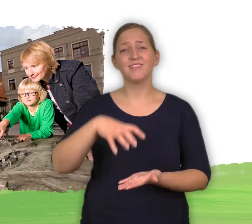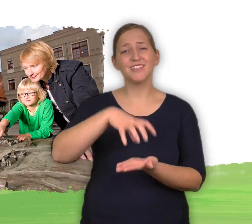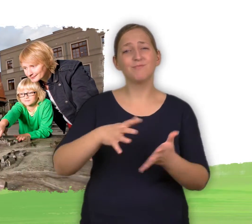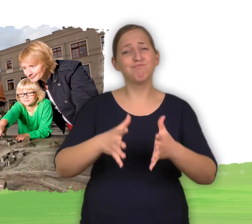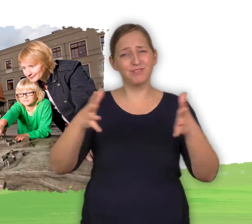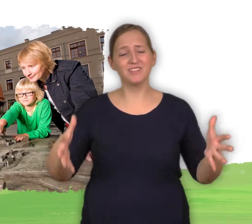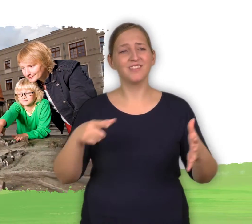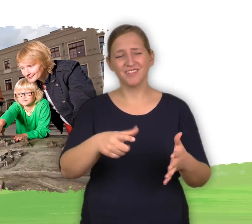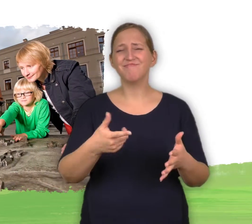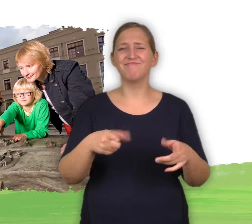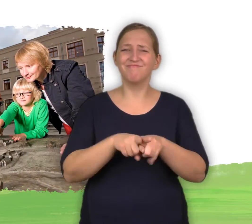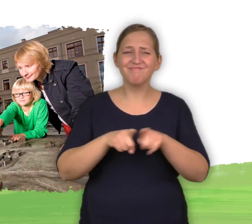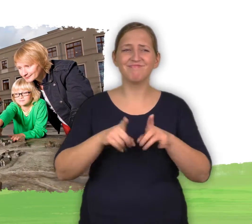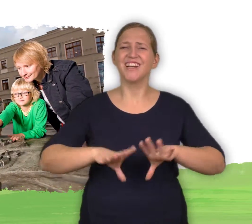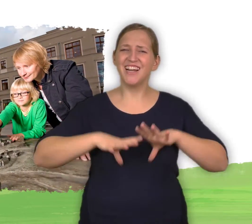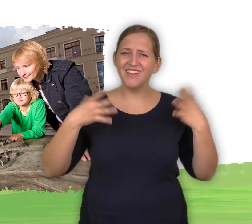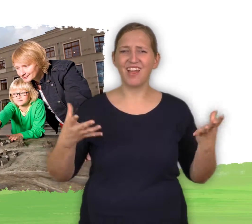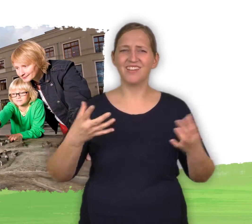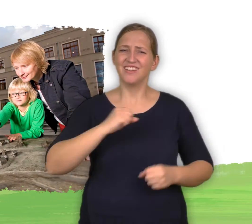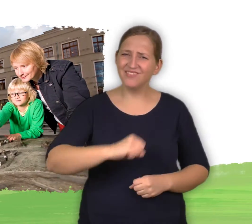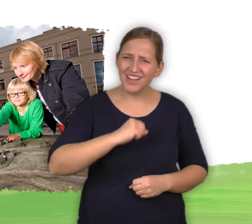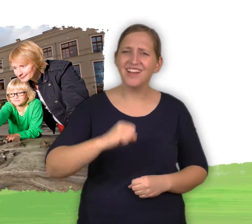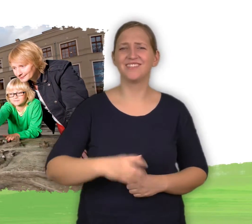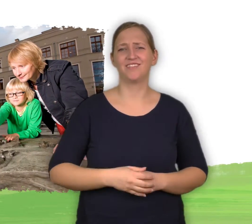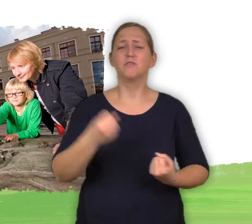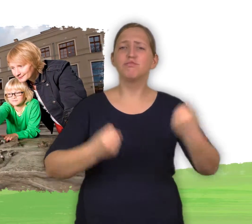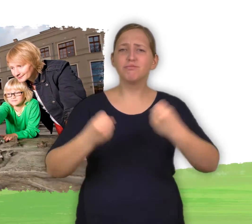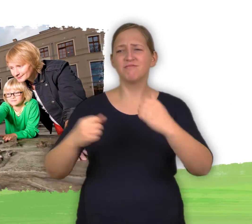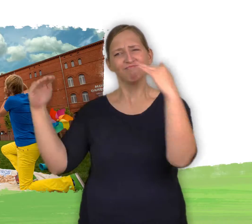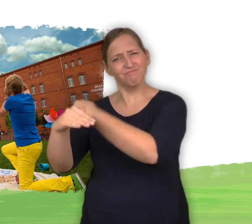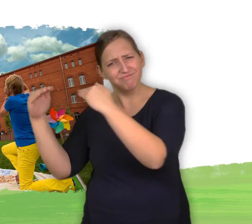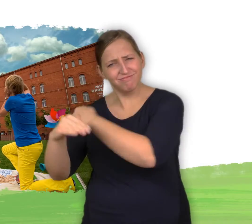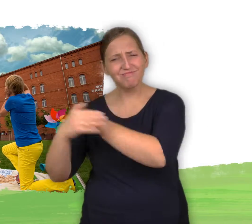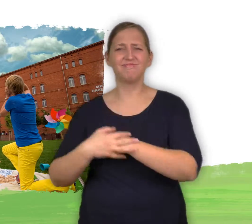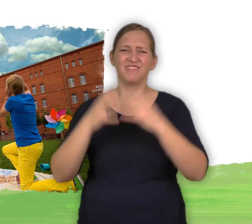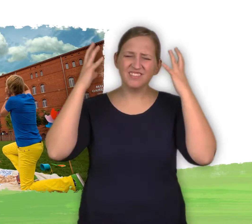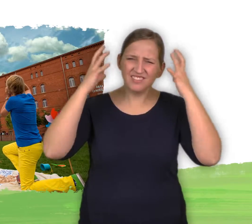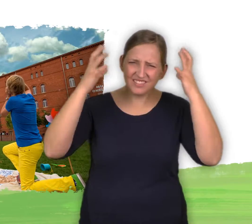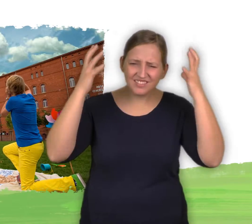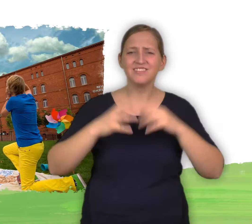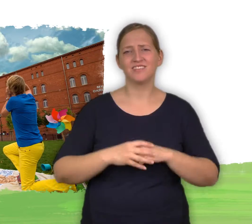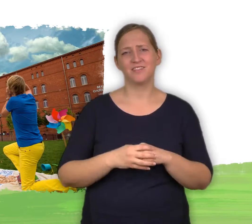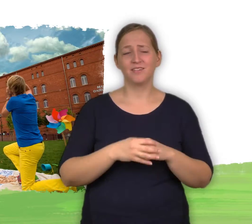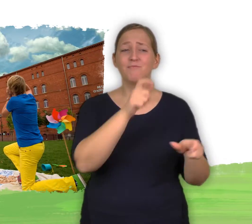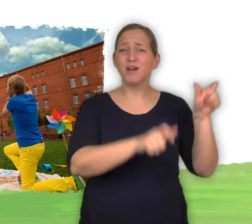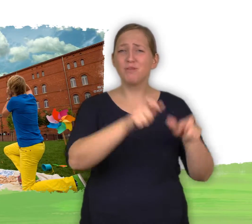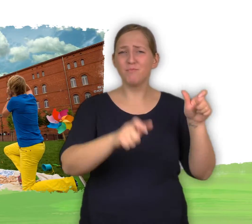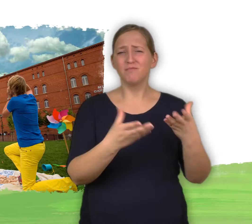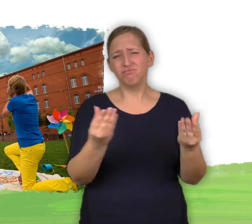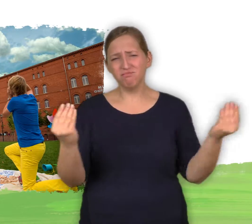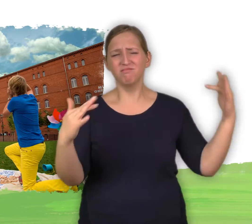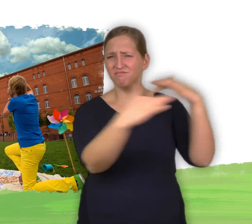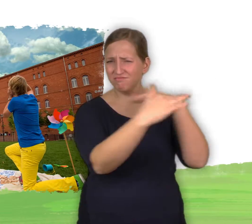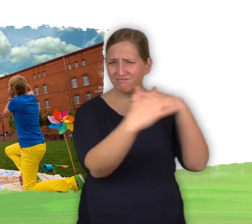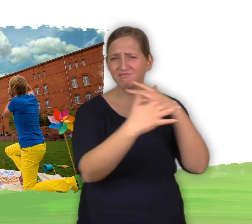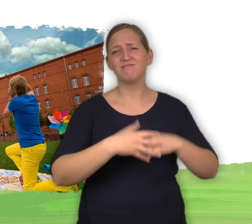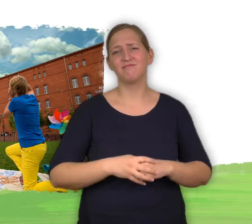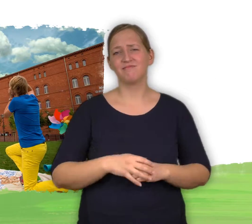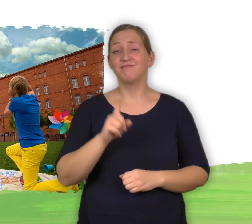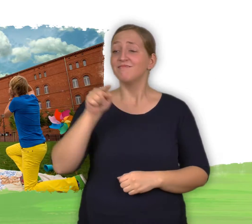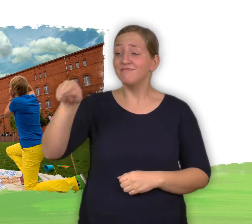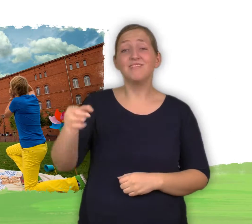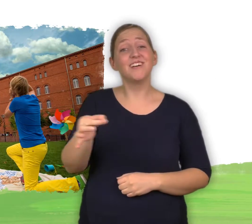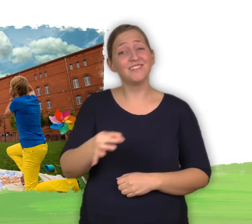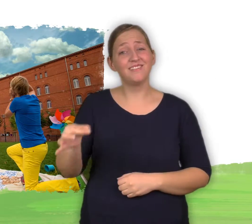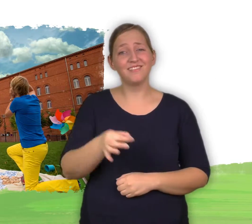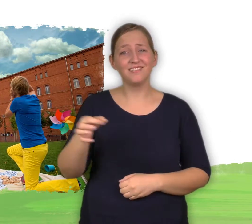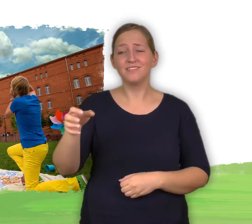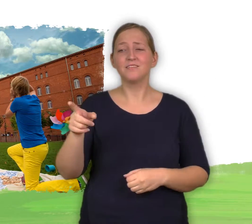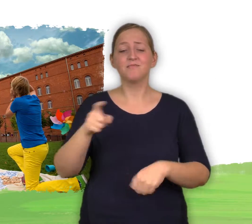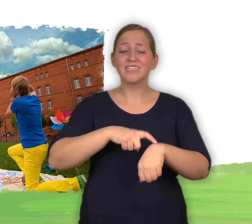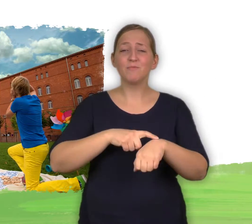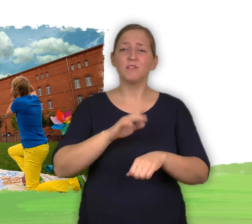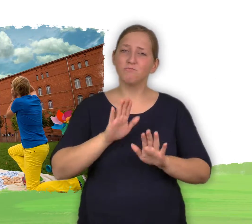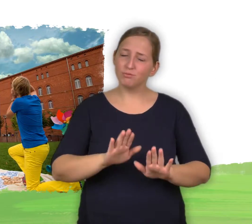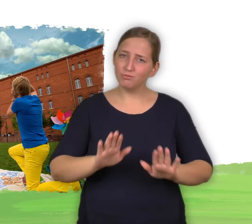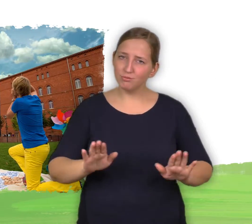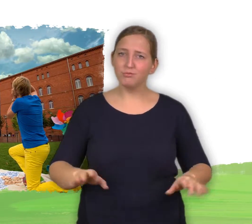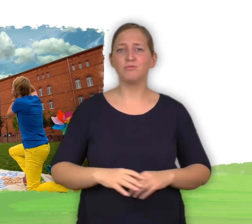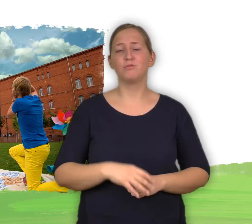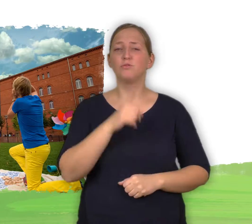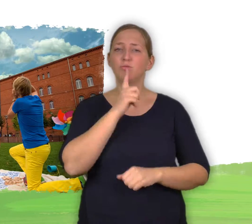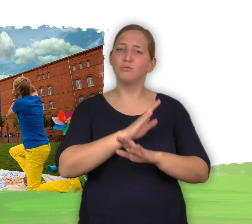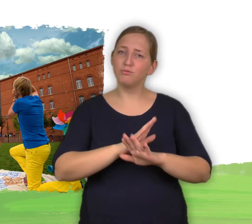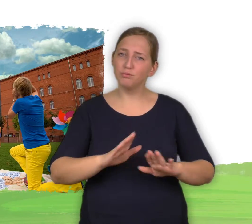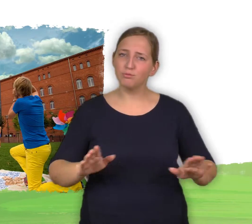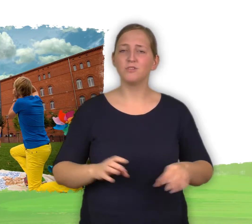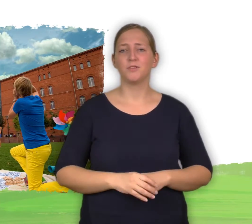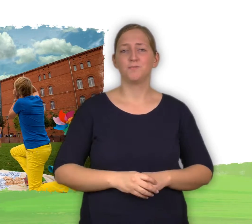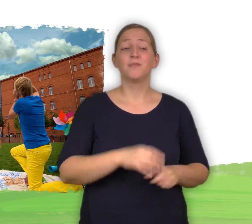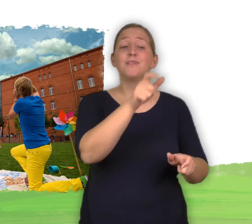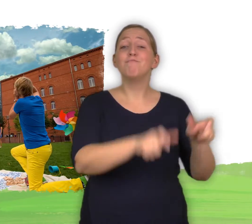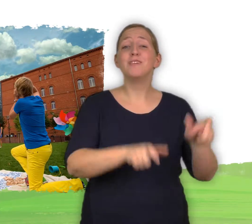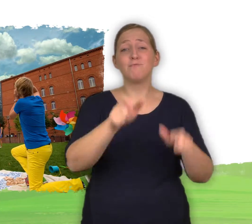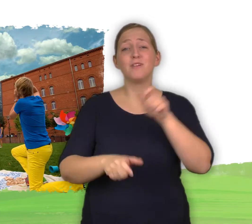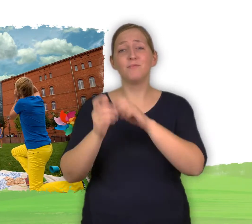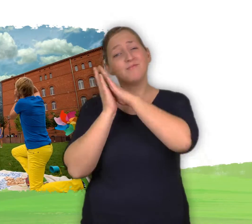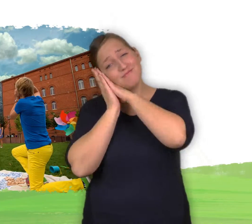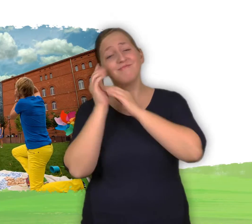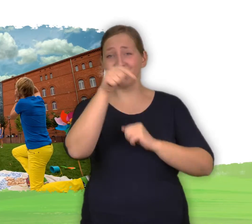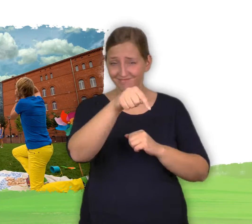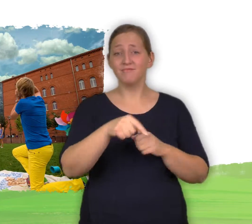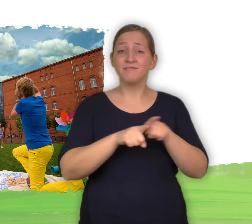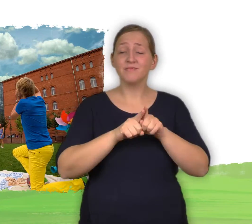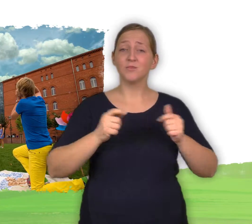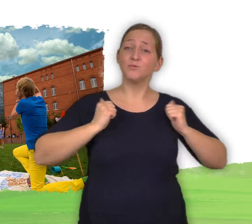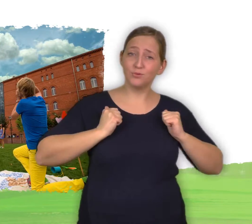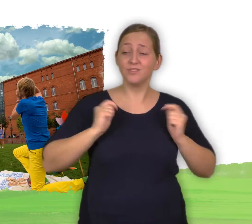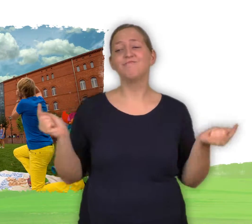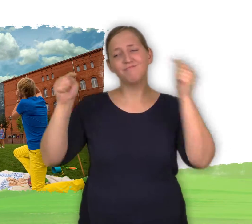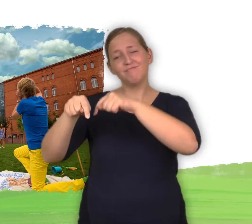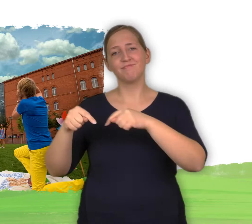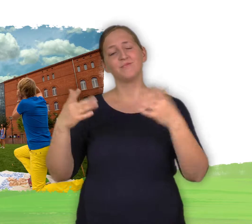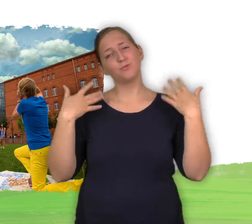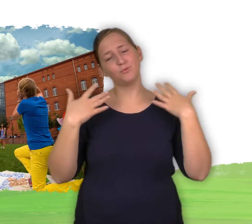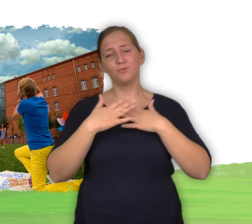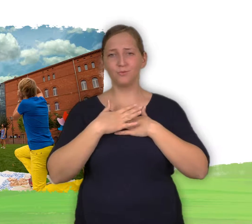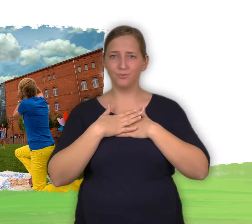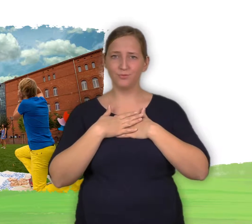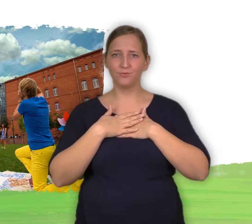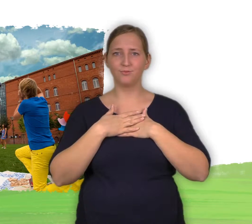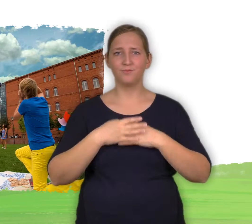Czas zwalnia, a mieszkańcy miasta i turyści przychodzą odpocząć od ruchu i hałasu miasta.